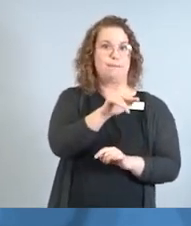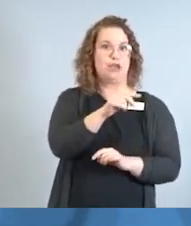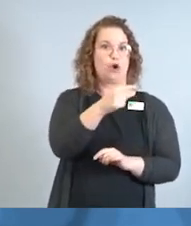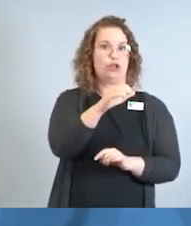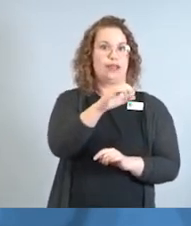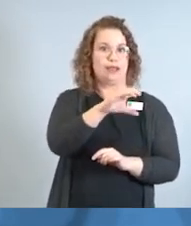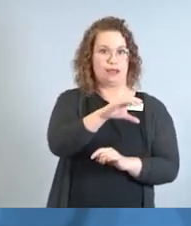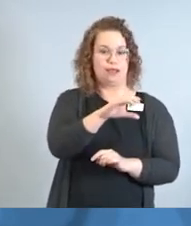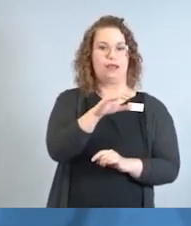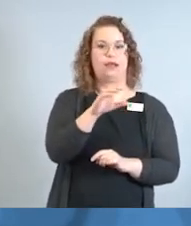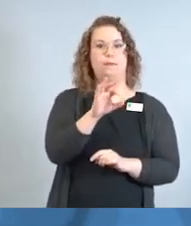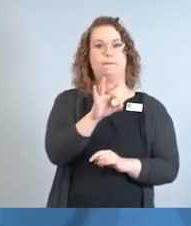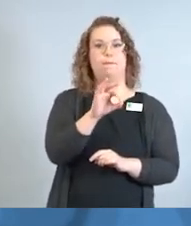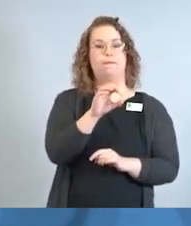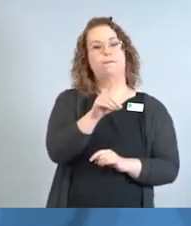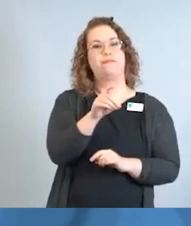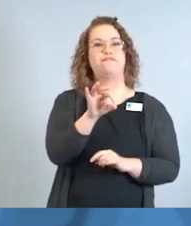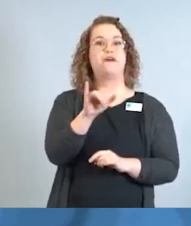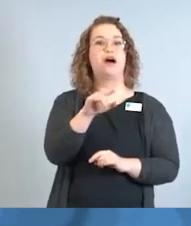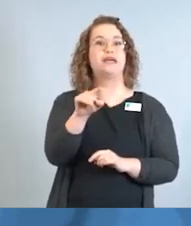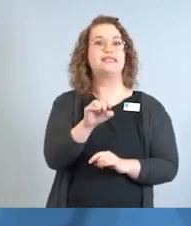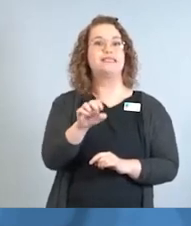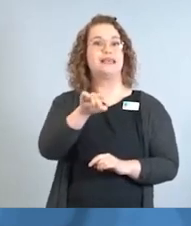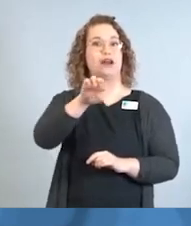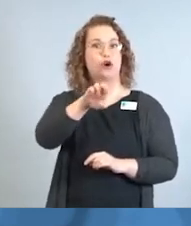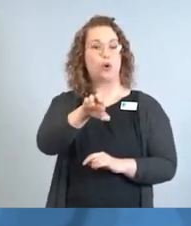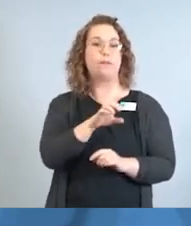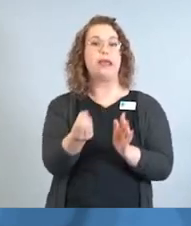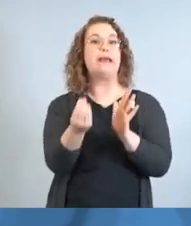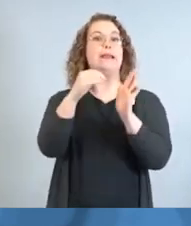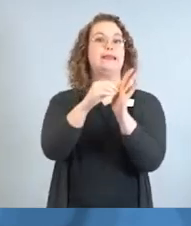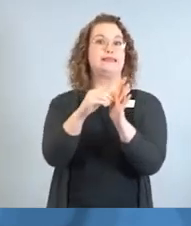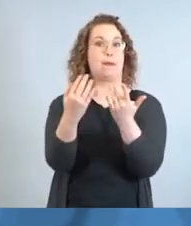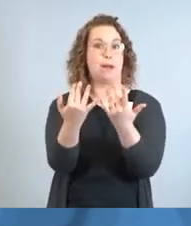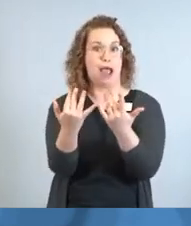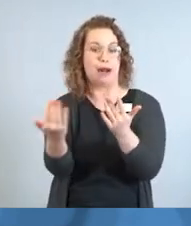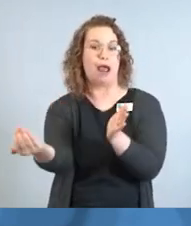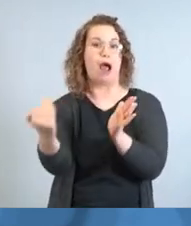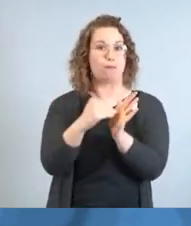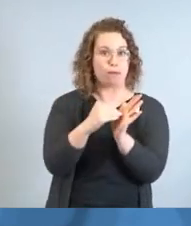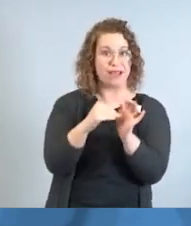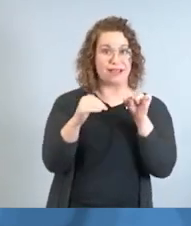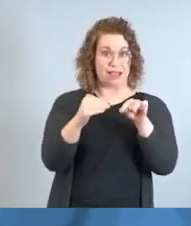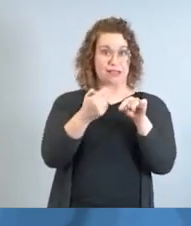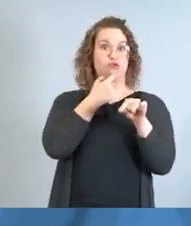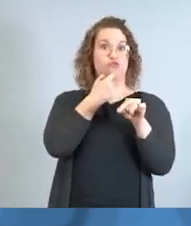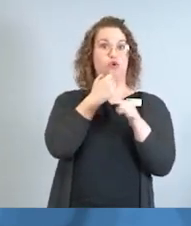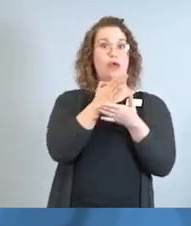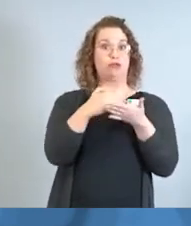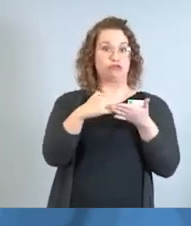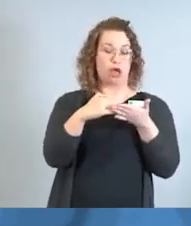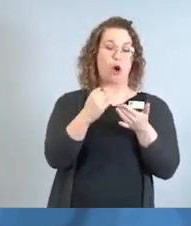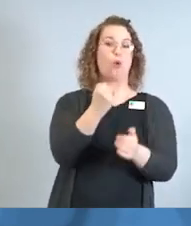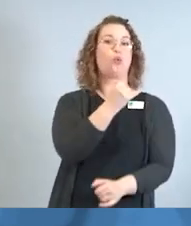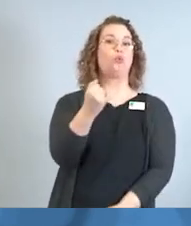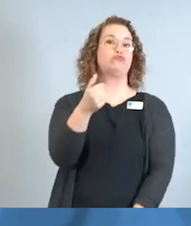Se on 50 miljoonaa EU-alueelle ja Suomen osuus siitä on noin 600 000 annosta.